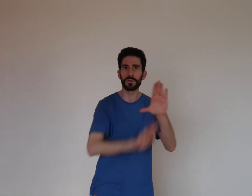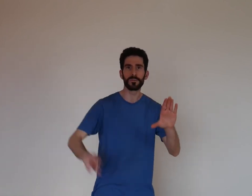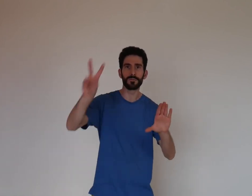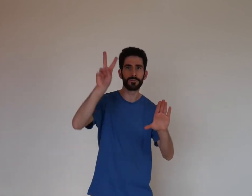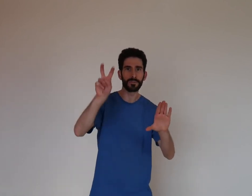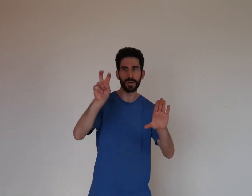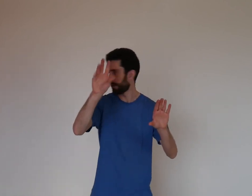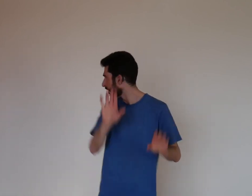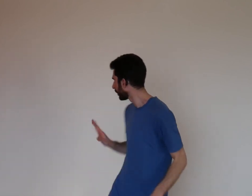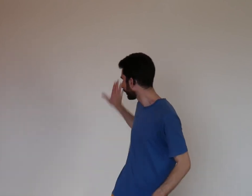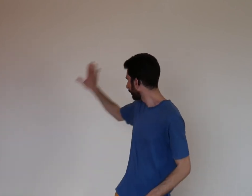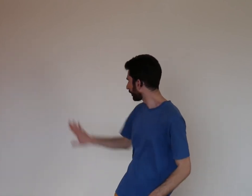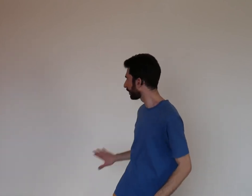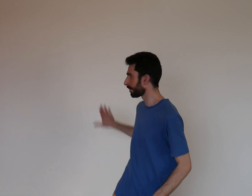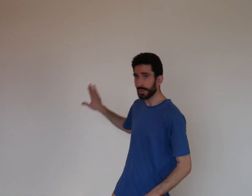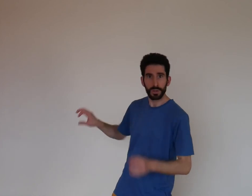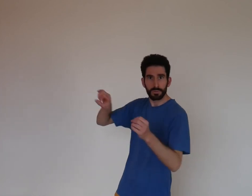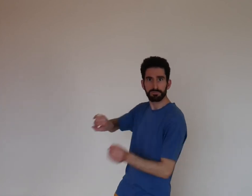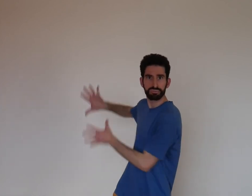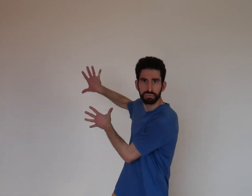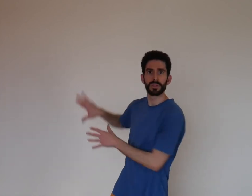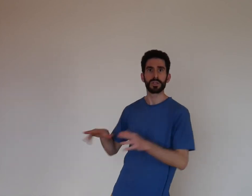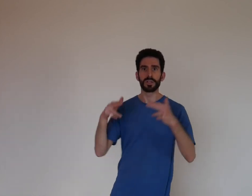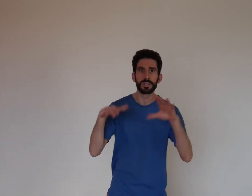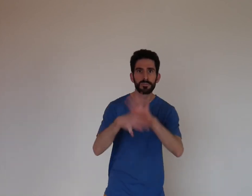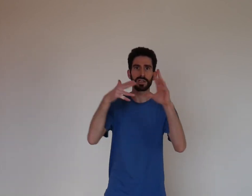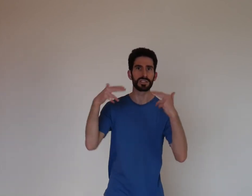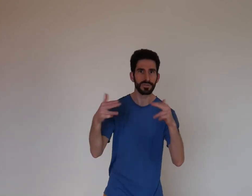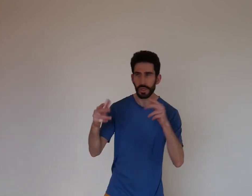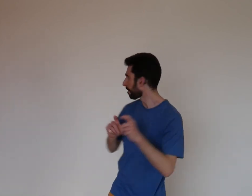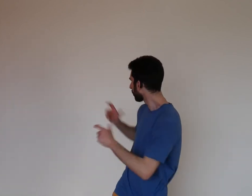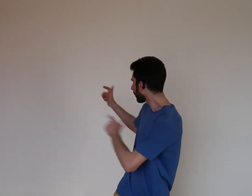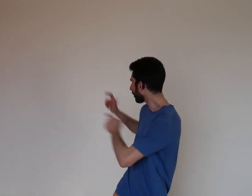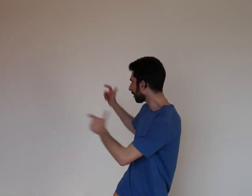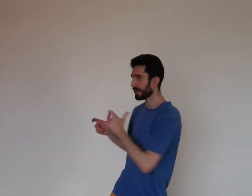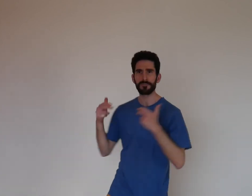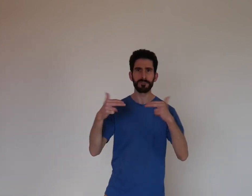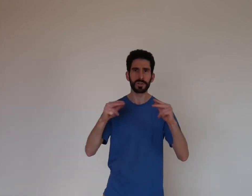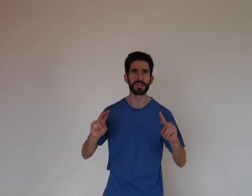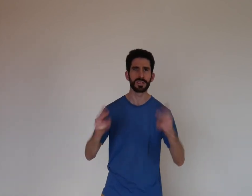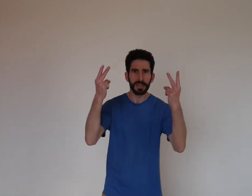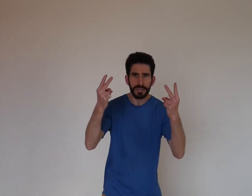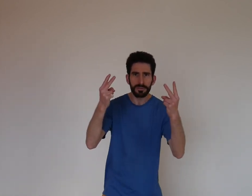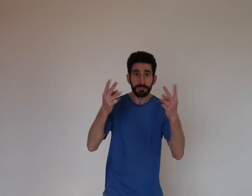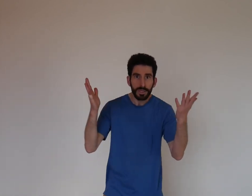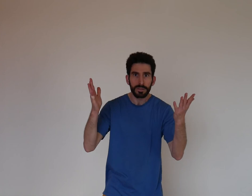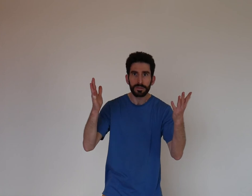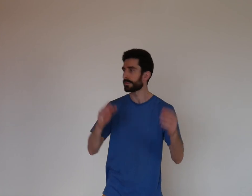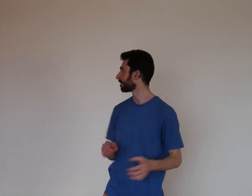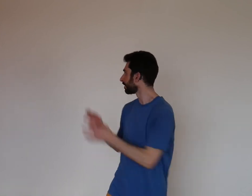un fond vert pour insérer des images et des vidéos. Grâce aux interactivités, les vidéos seront plus dynamiques.